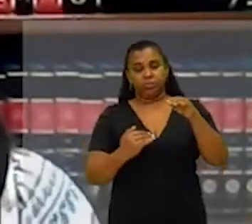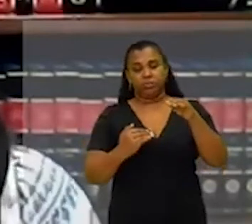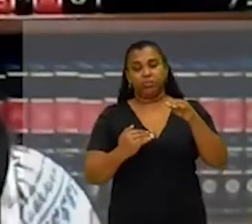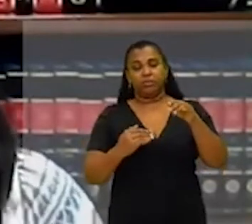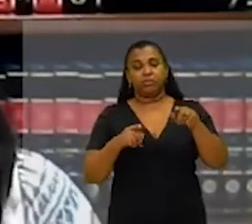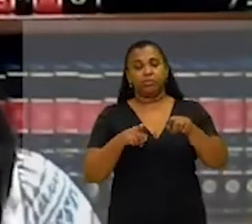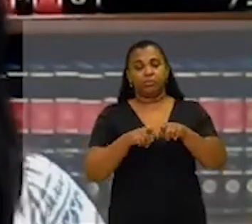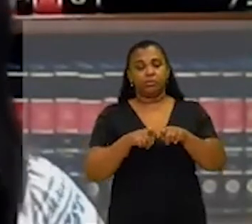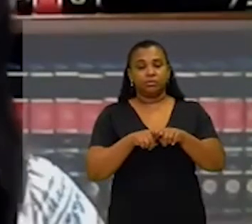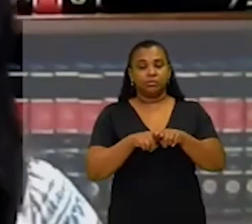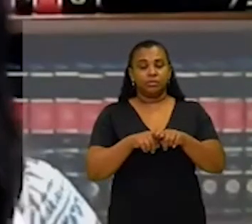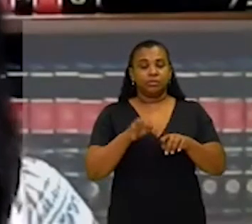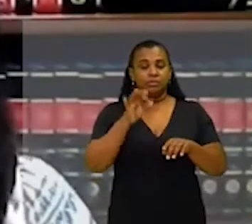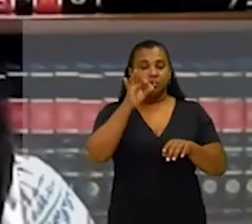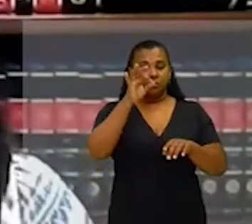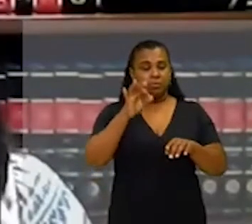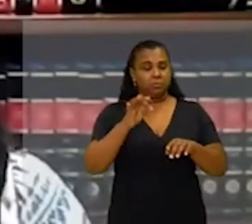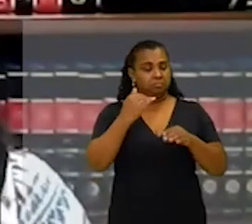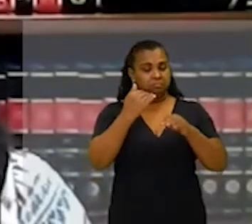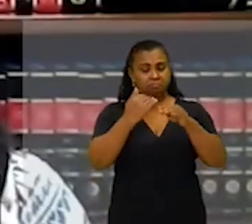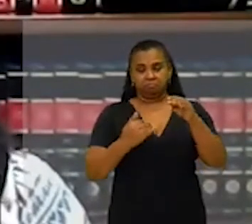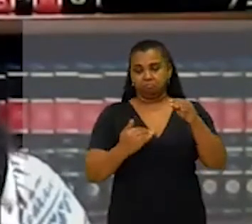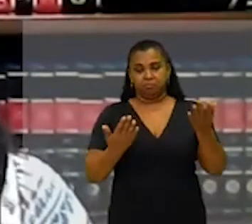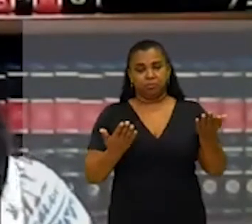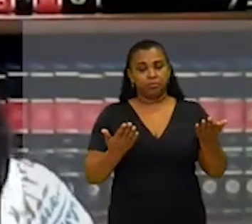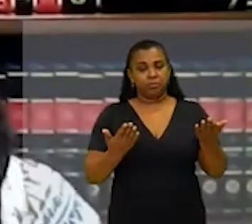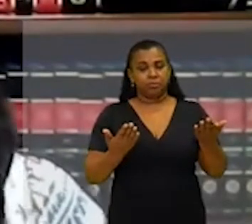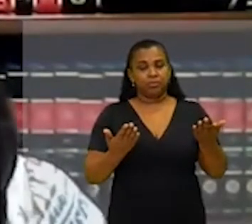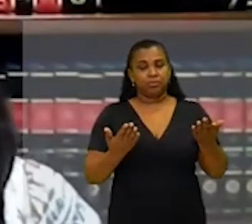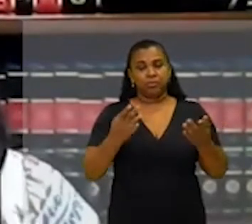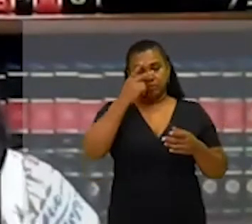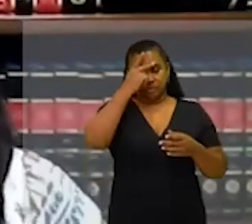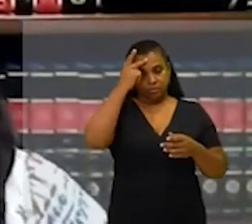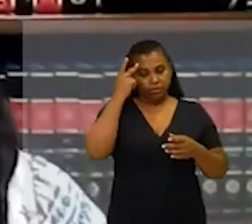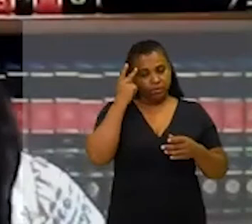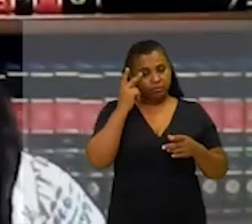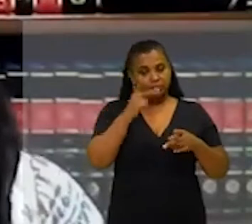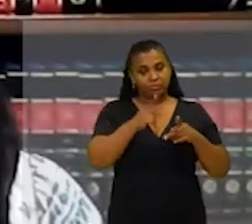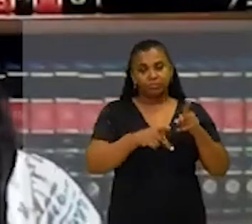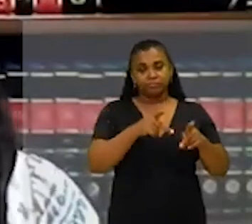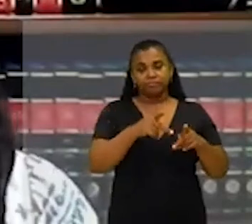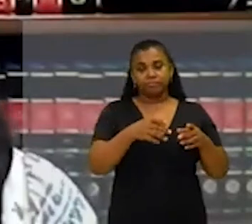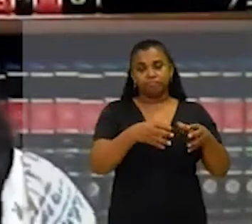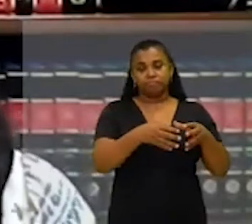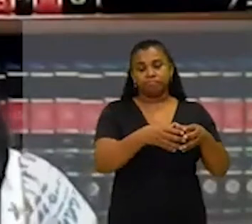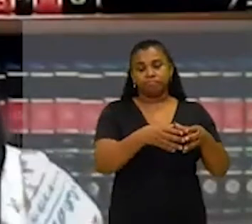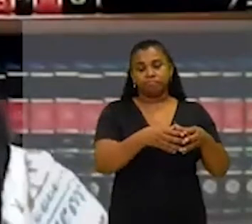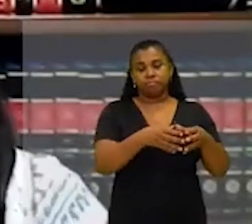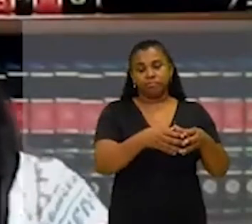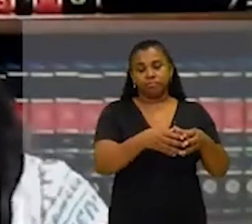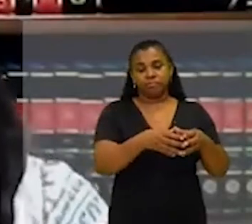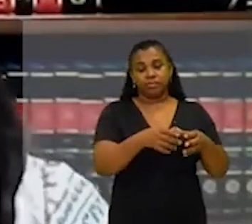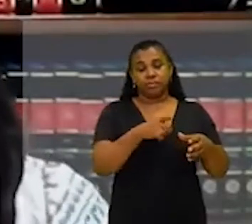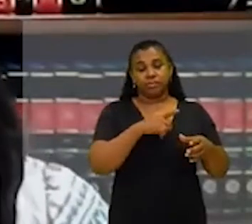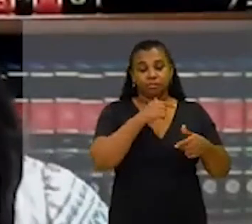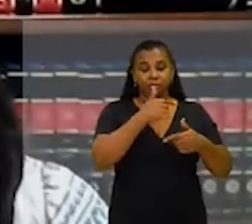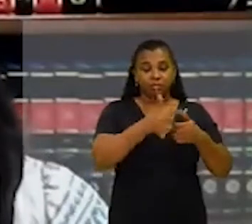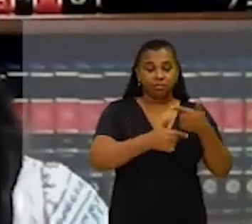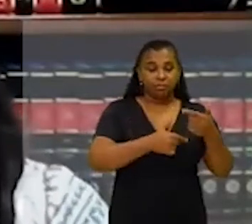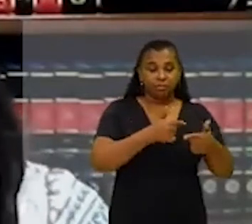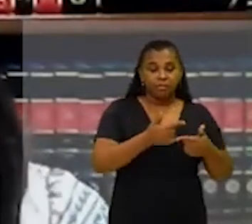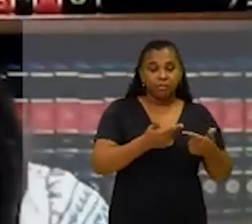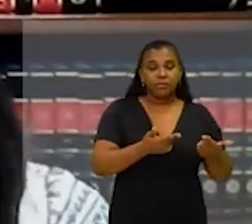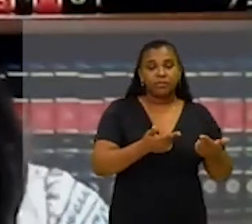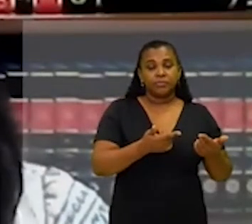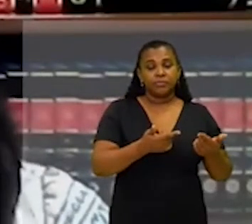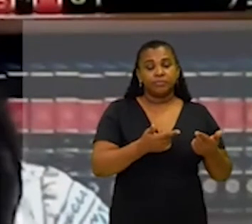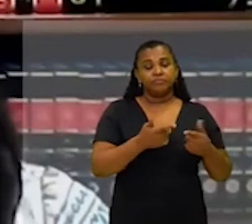que a cidadania tem por metro tem por tarefa talvez regulamentar ao regular ajustar esses